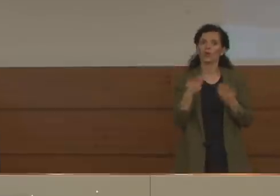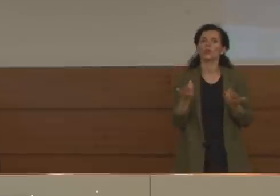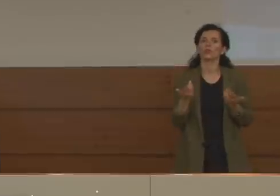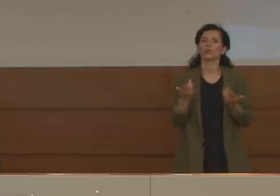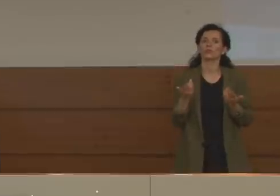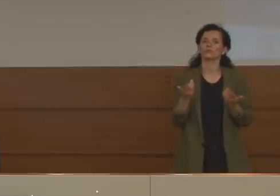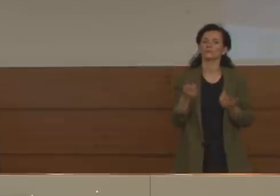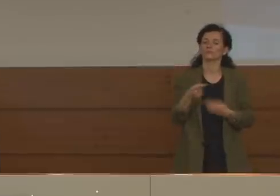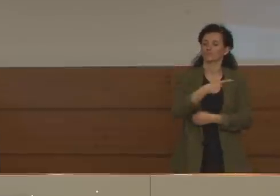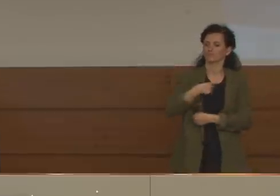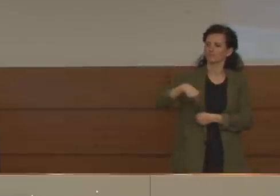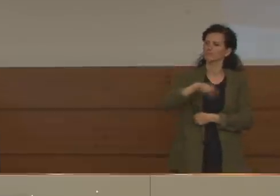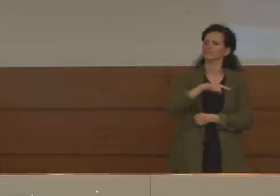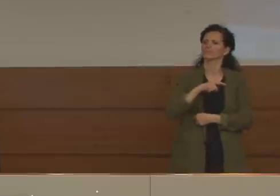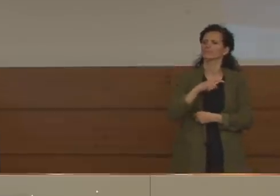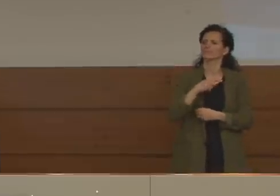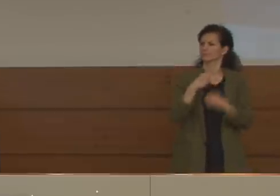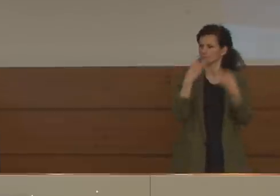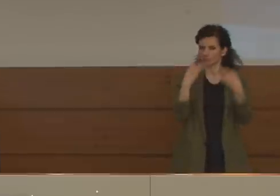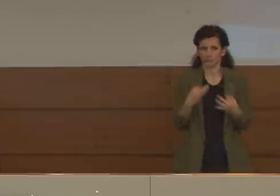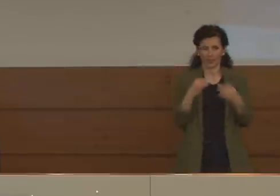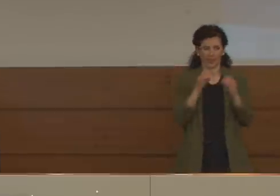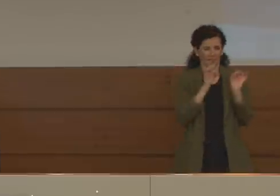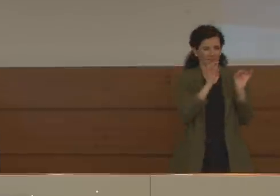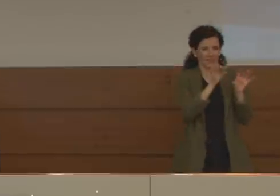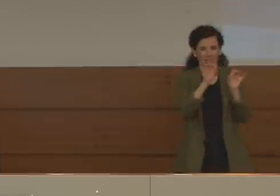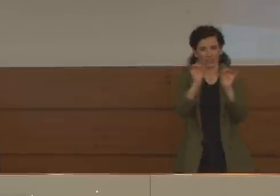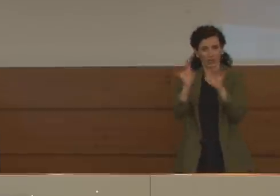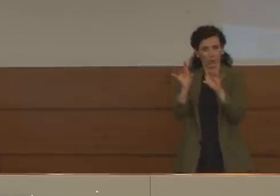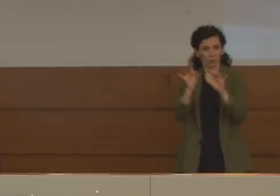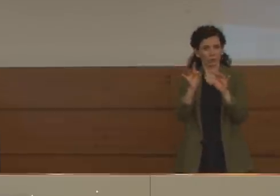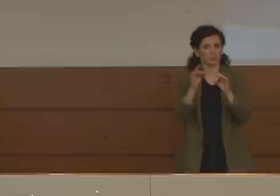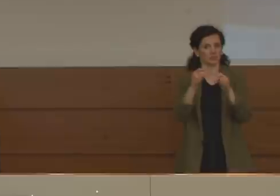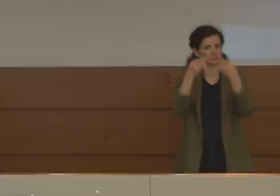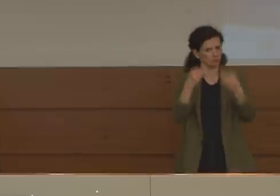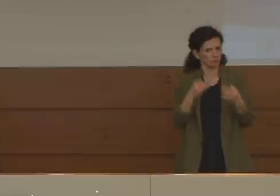sconfiggere questo virus dobbiamo adottare corretti comportamenti.